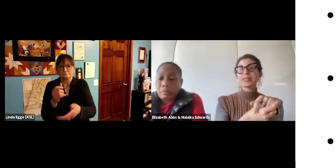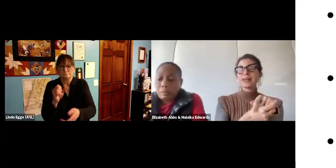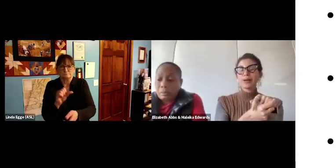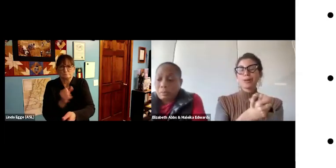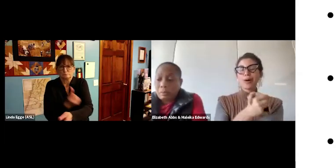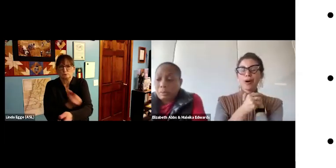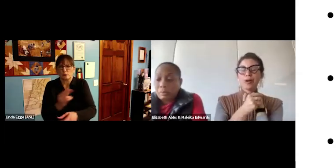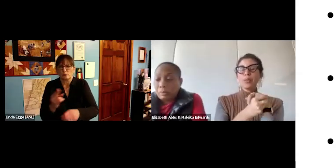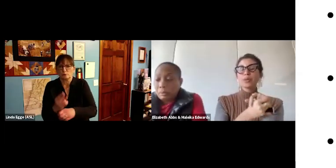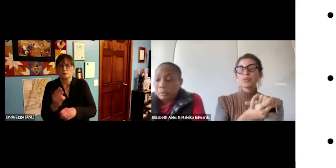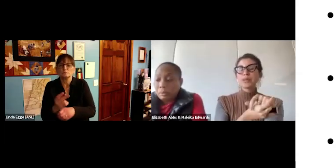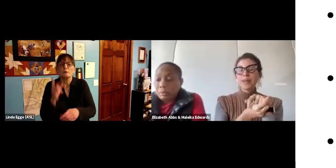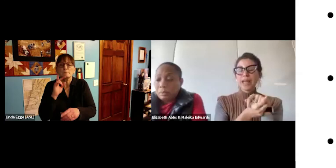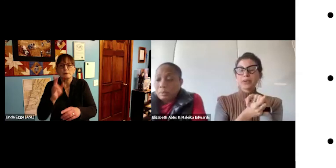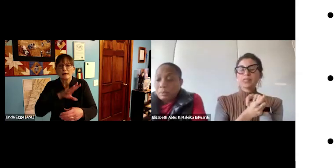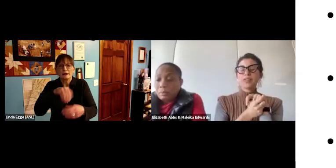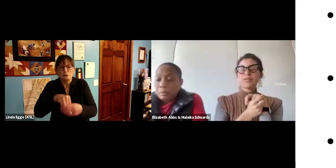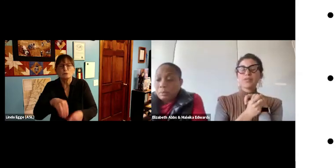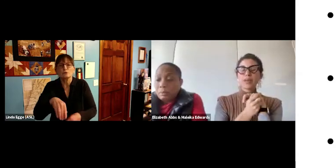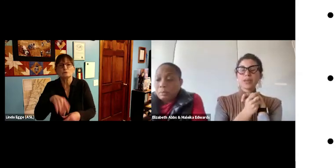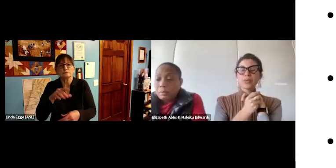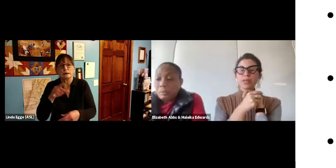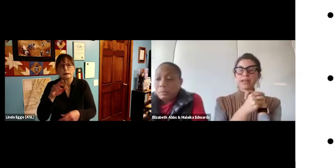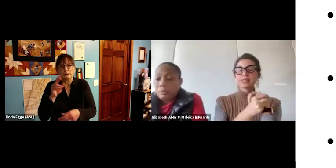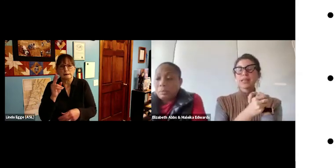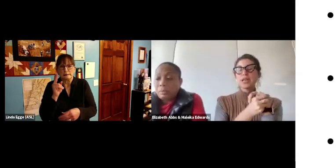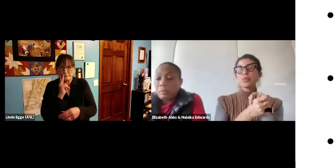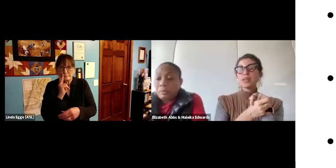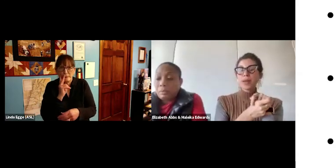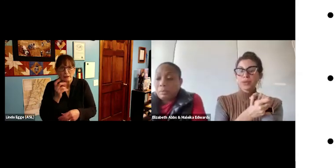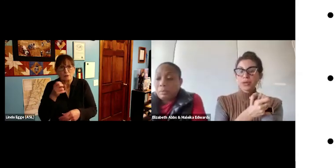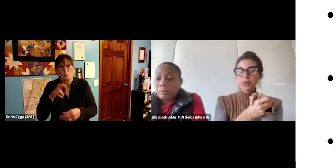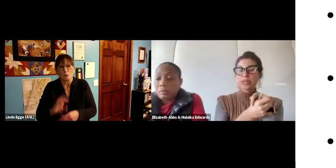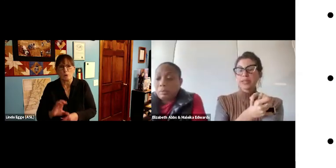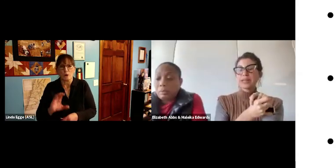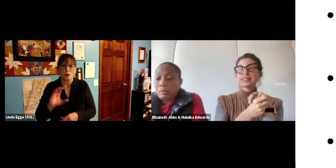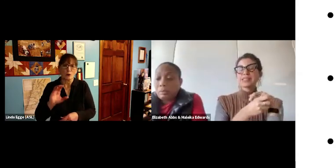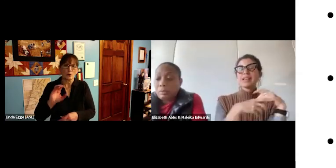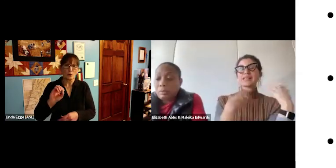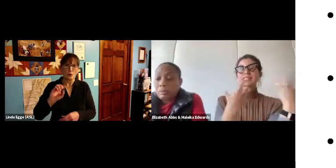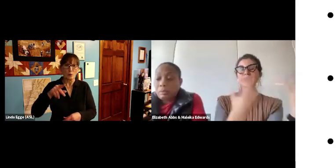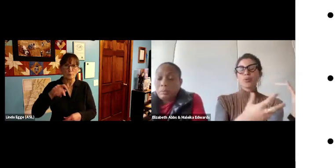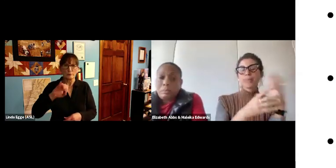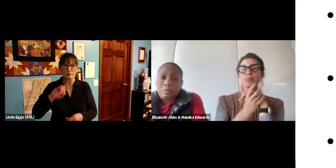en una lista como uno de los reclamantes con los que están trabajando. Tendrá un poco de información sobre el estado